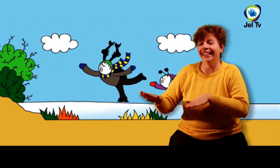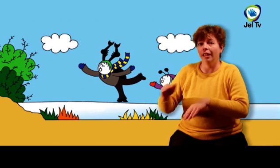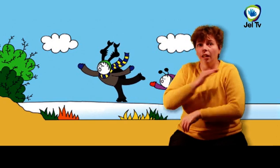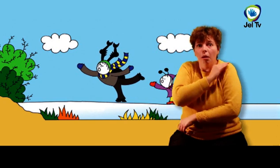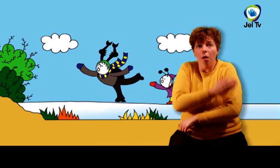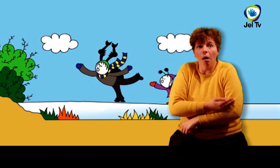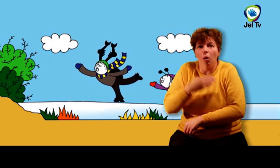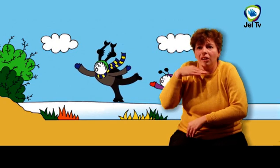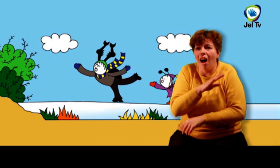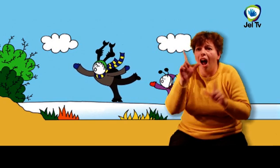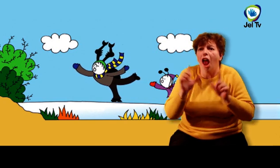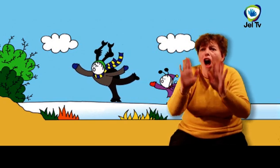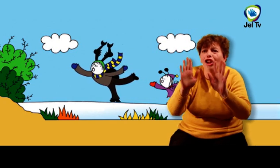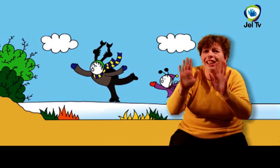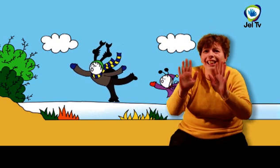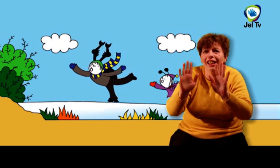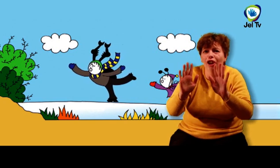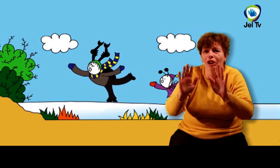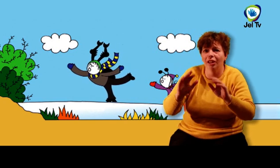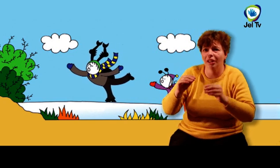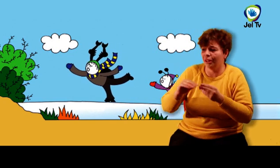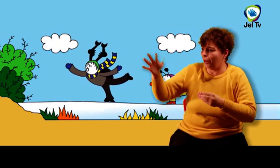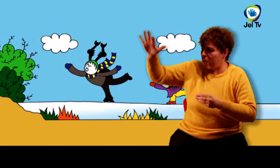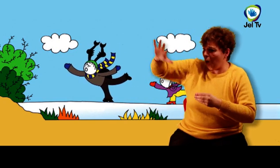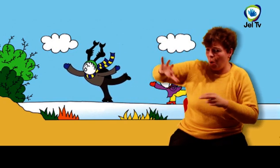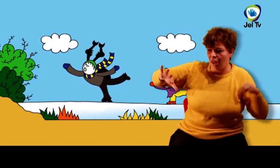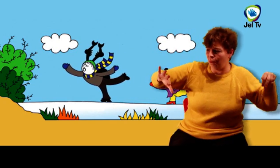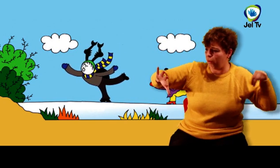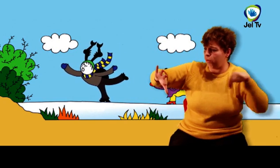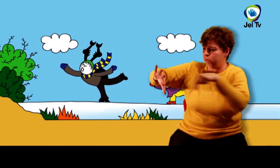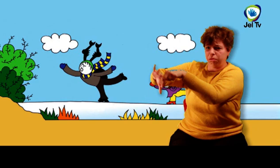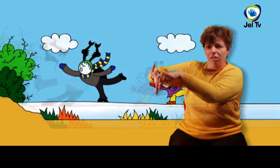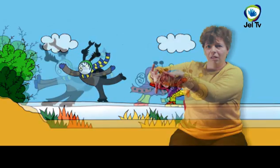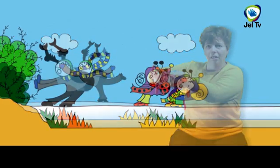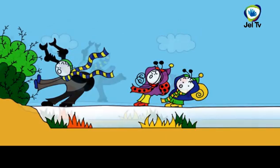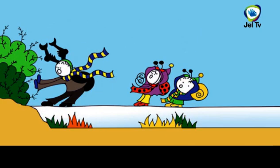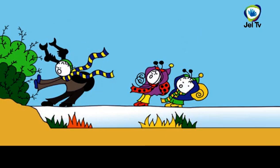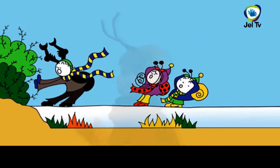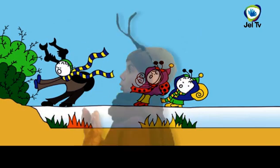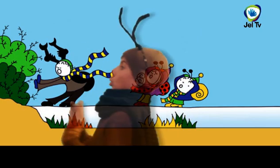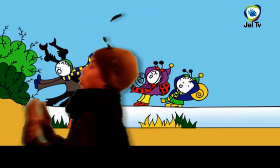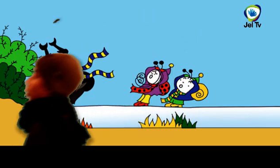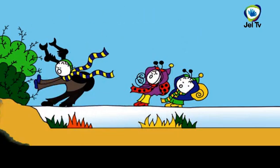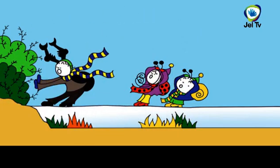Lassíts, Vendel! - kiabált Babóca. - Belecsúszol a bokorba!